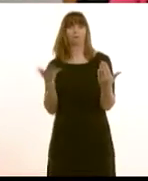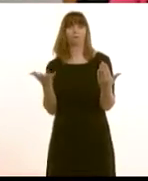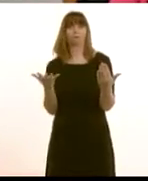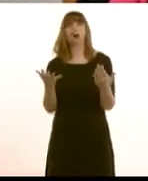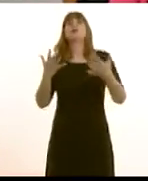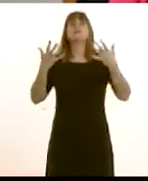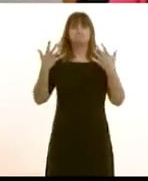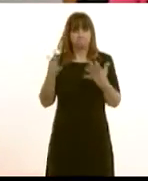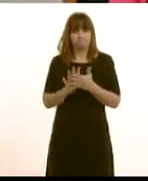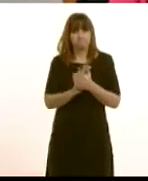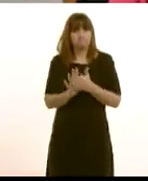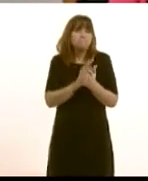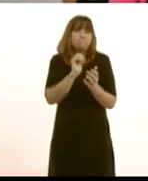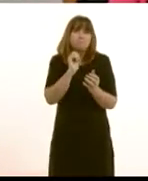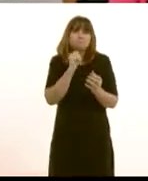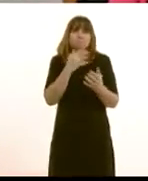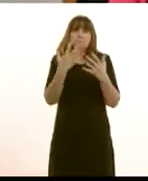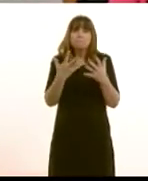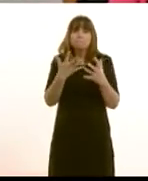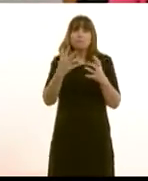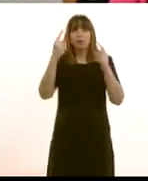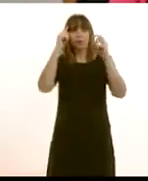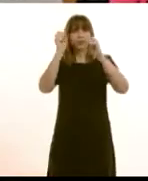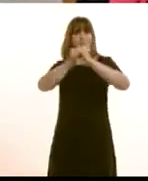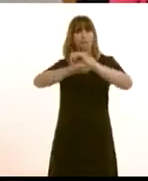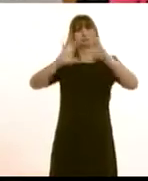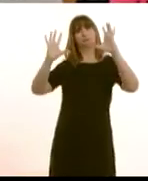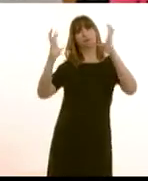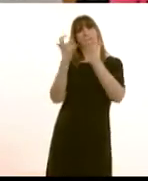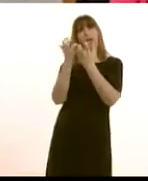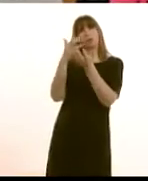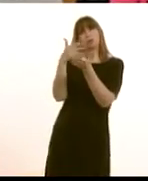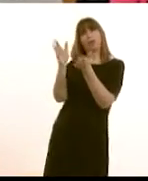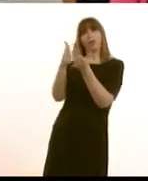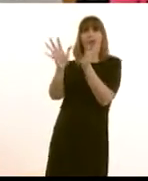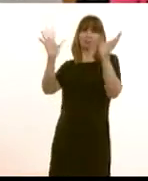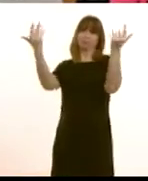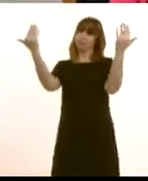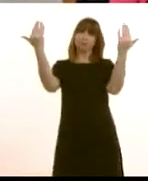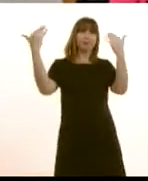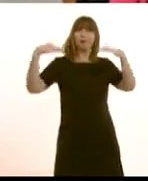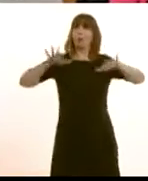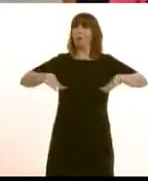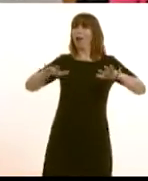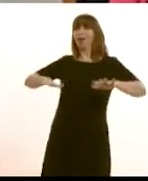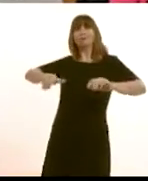iíw rhoi, ac, wrth gwrs, y flwyddyn hyn mae gyda niír flwyddyn fenter i hybuír sector